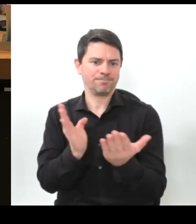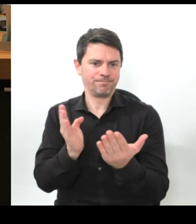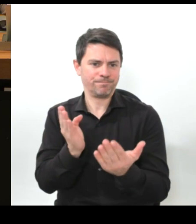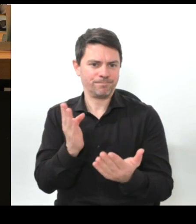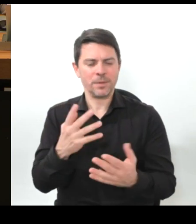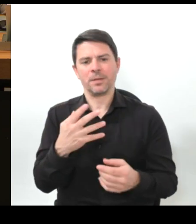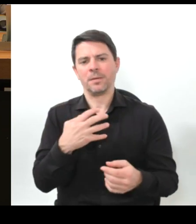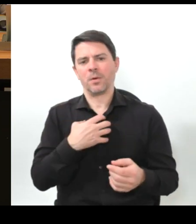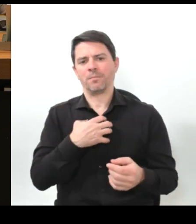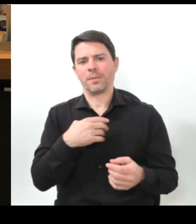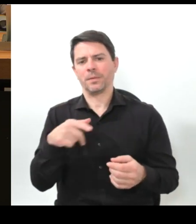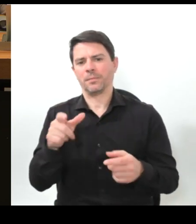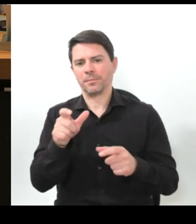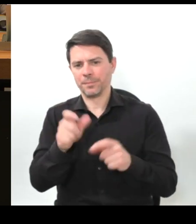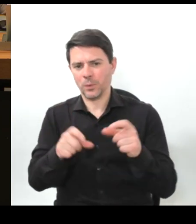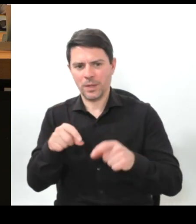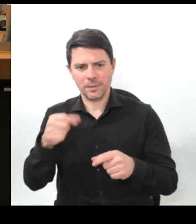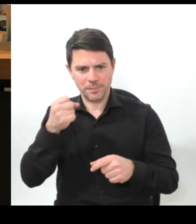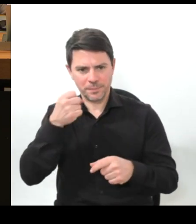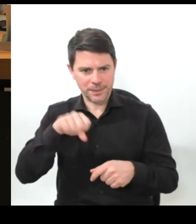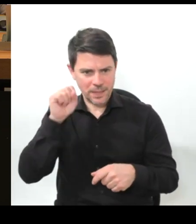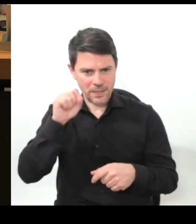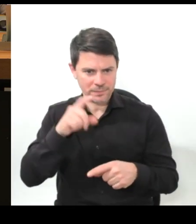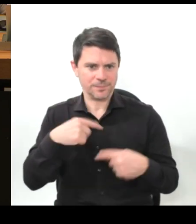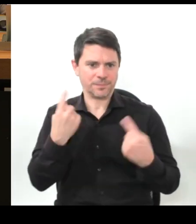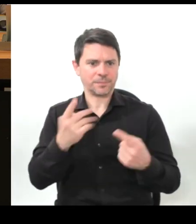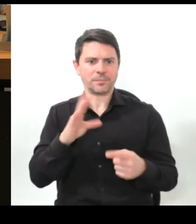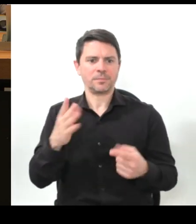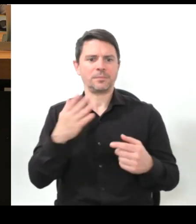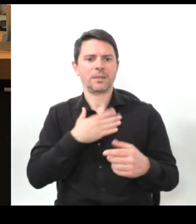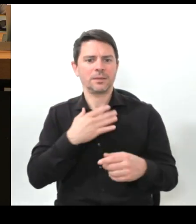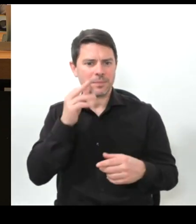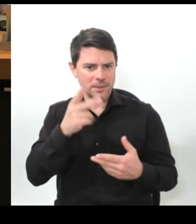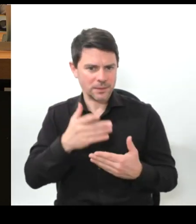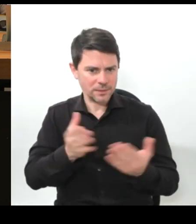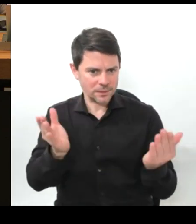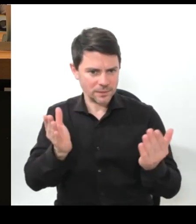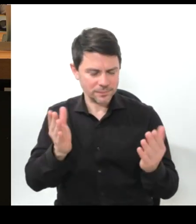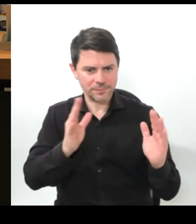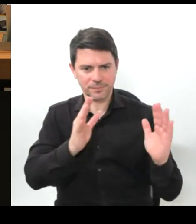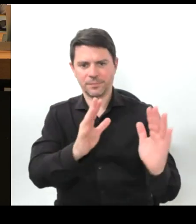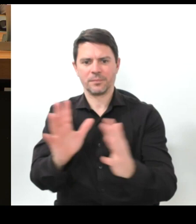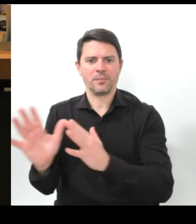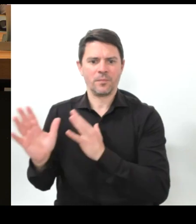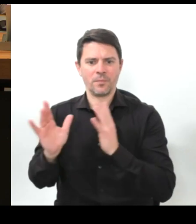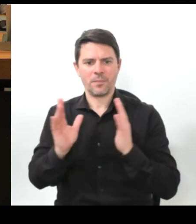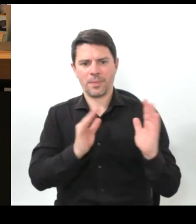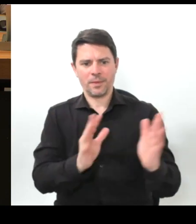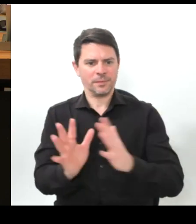damit einen neuen Akzent zu setzen? Ein Paradigmenwechsel in der Klimapolitik des Landes Berlin.